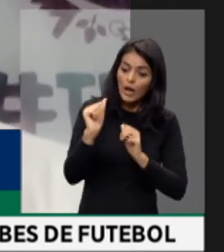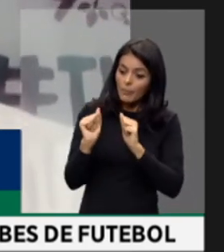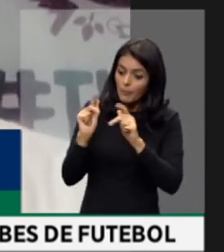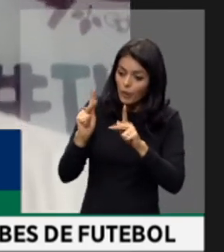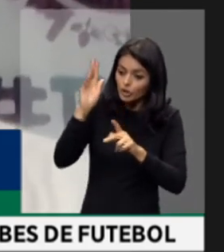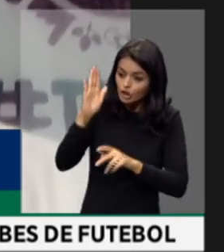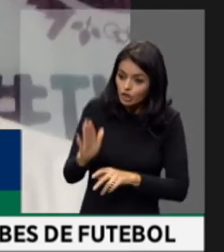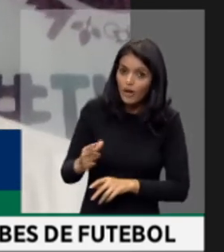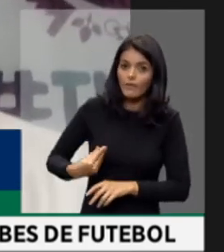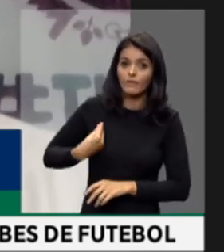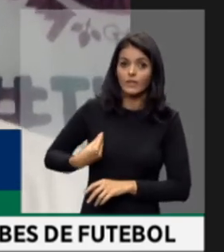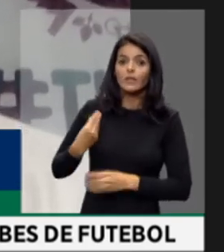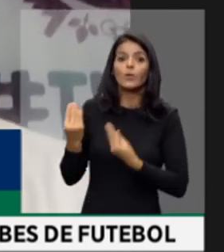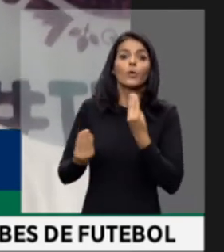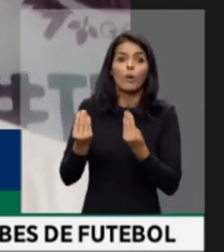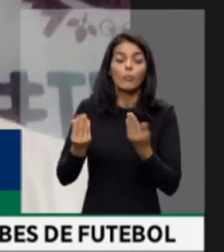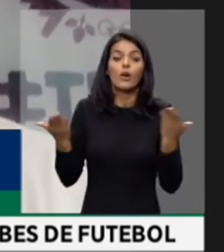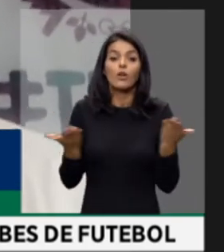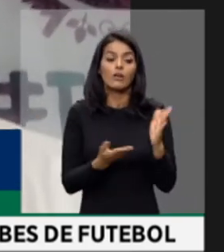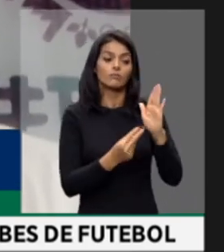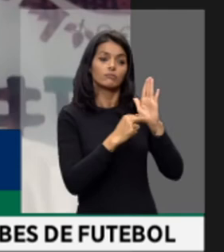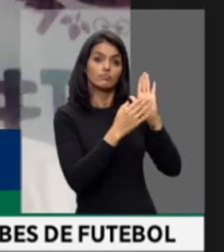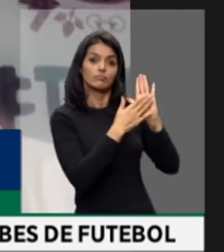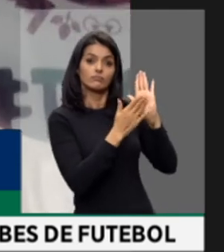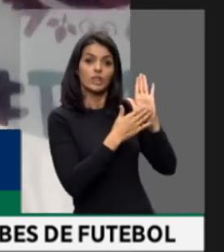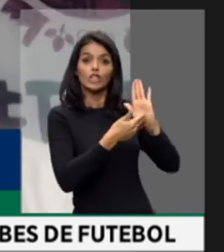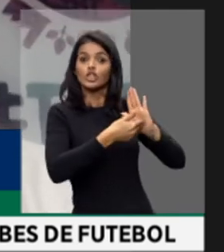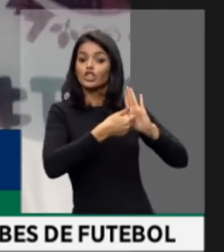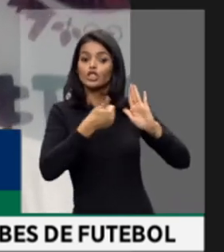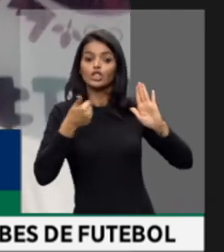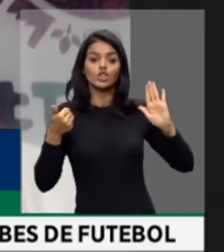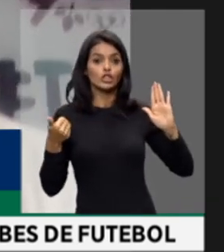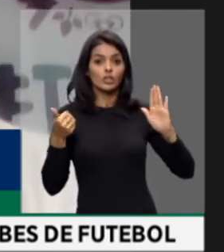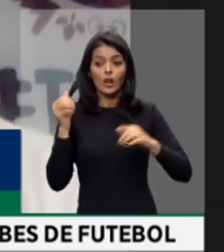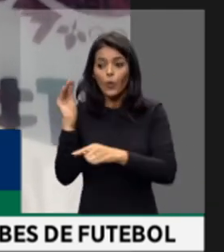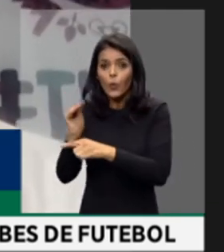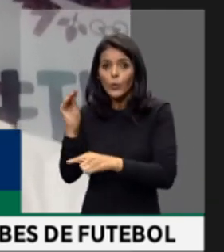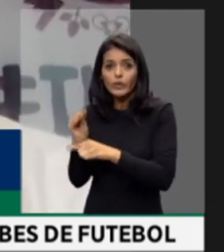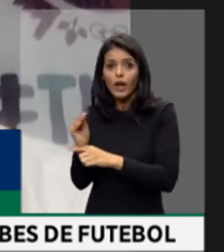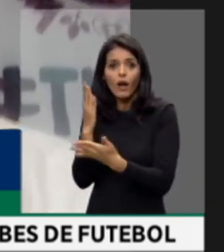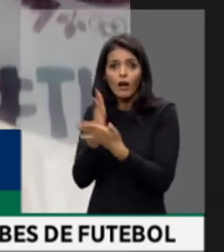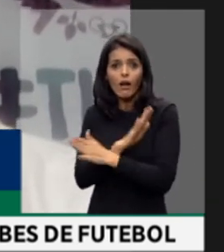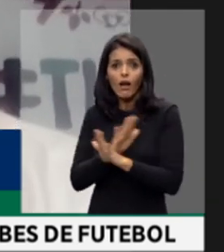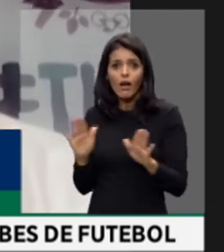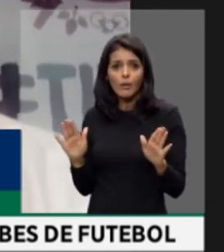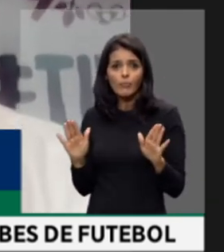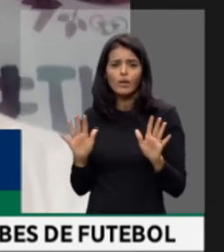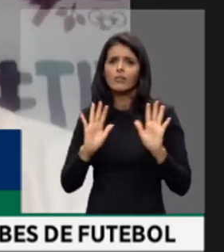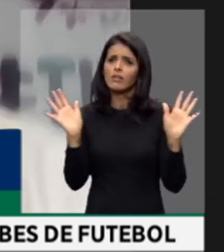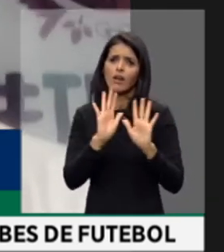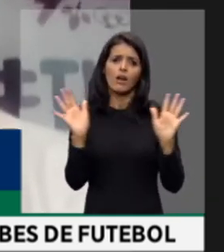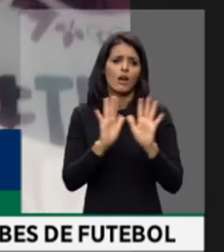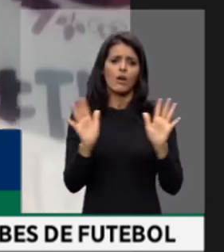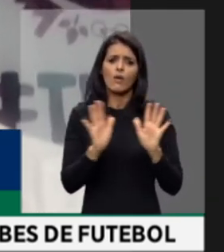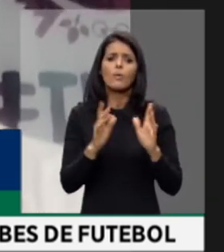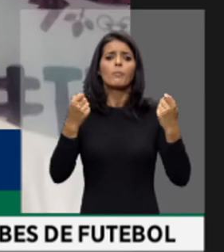PERCENTUAL, 05, 02, QUE É DESTINADO É PREVIDÊNCIA... DOS EX-ATLETAS, AQUELES QUE